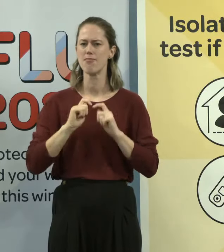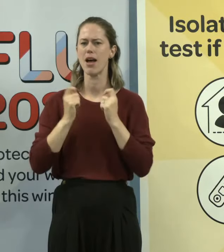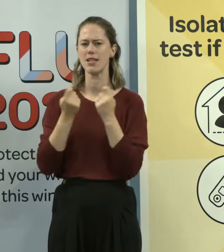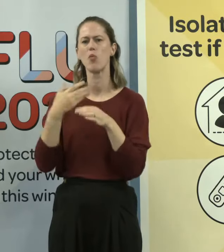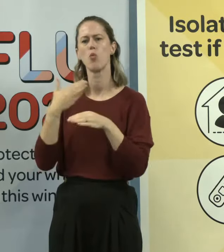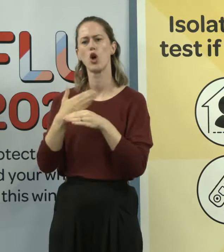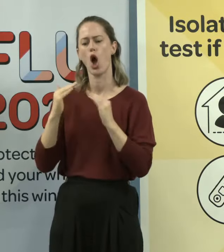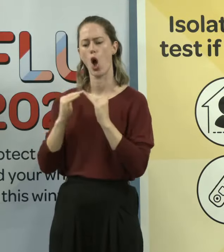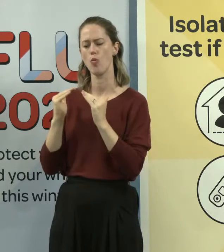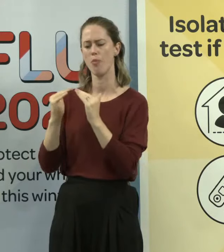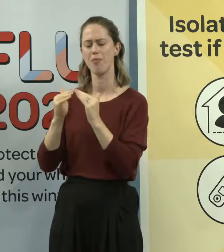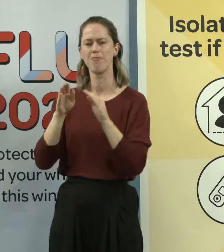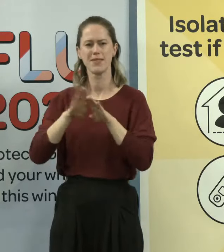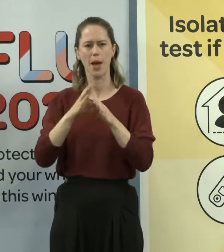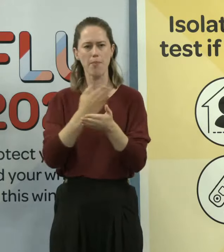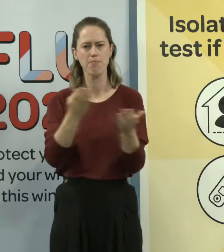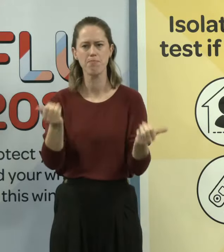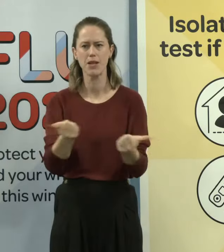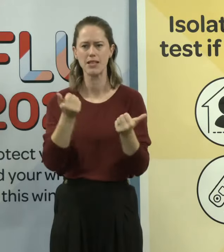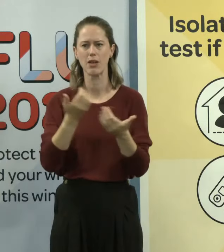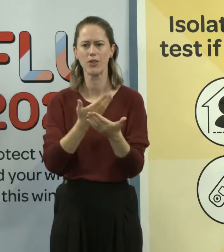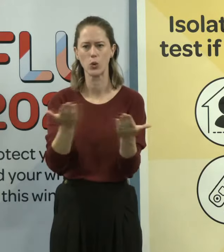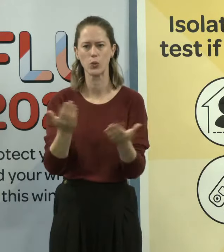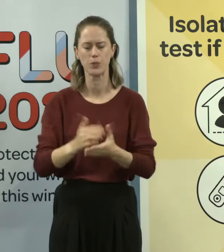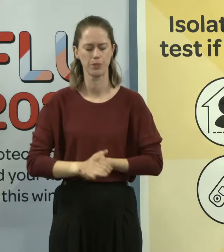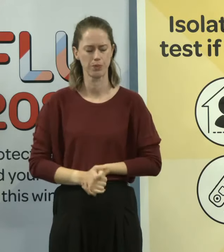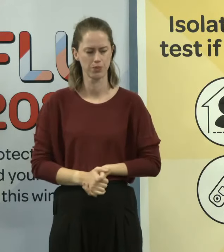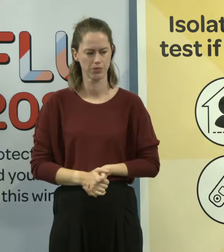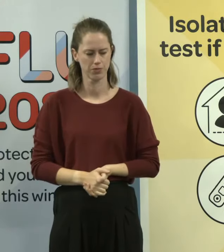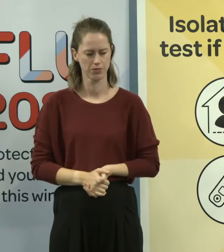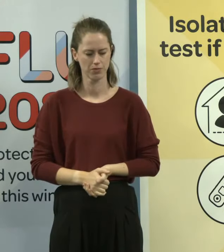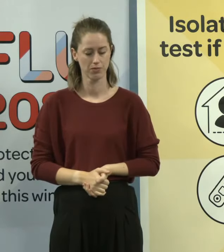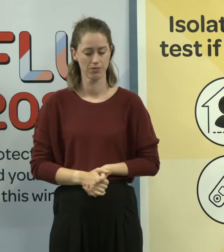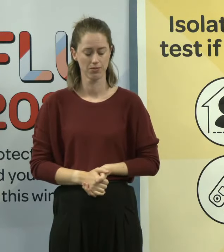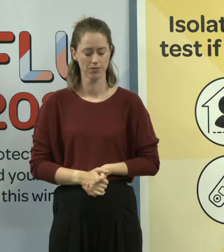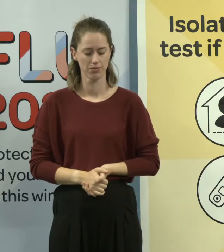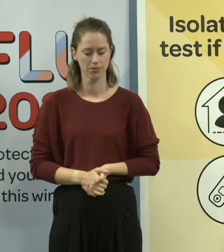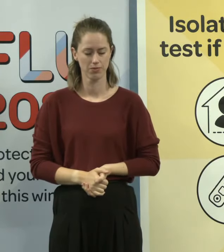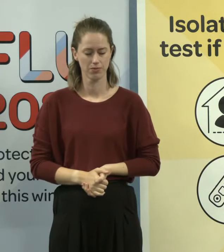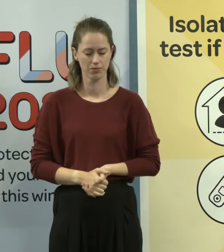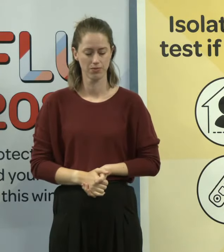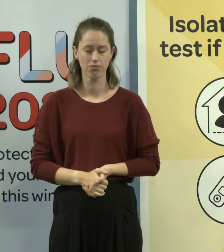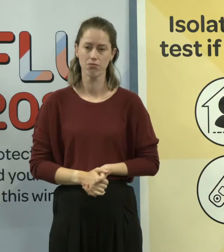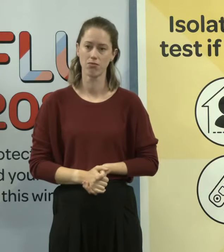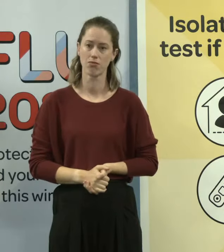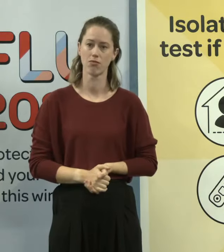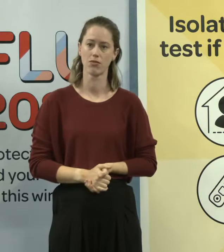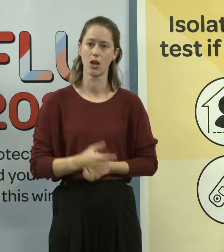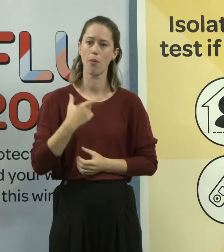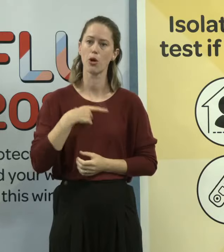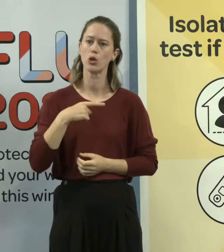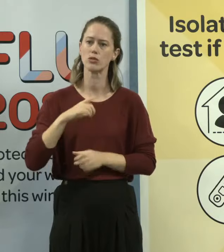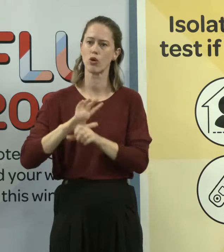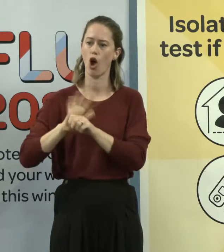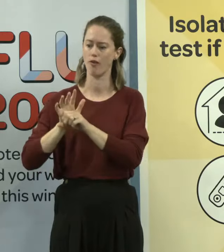ako ahau ki te kimi tere me te